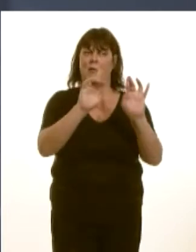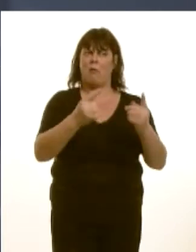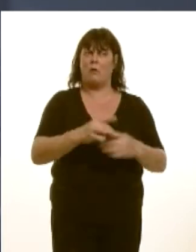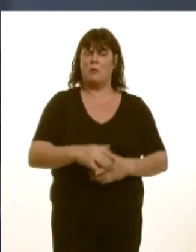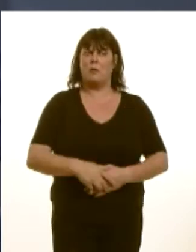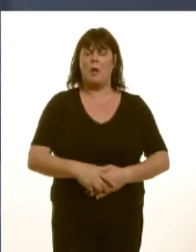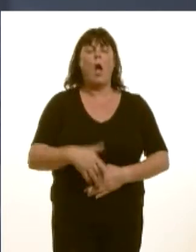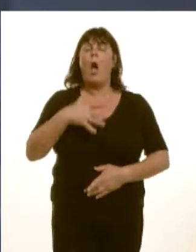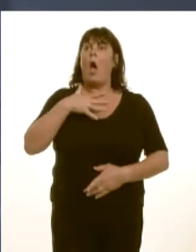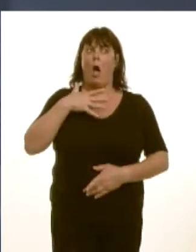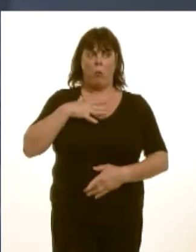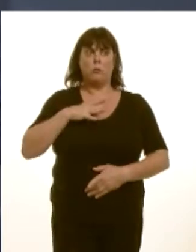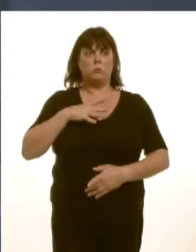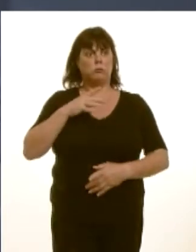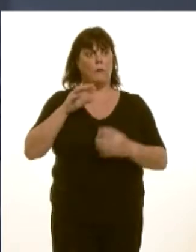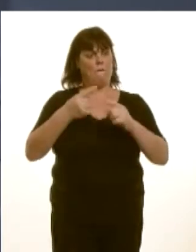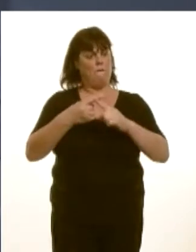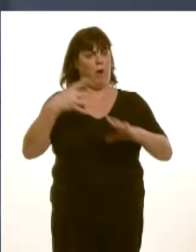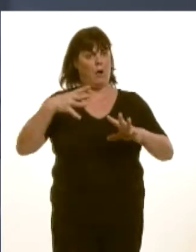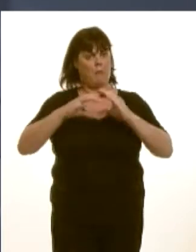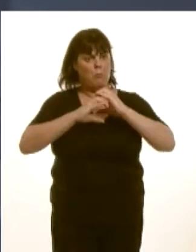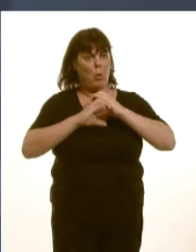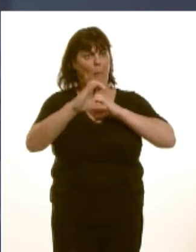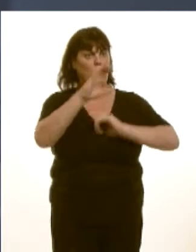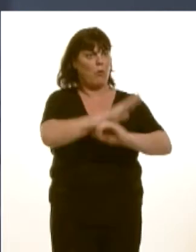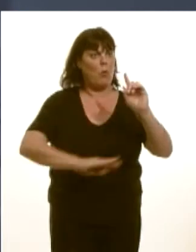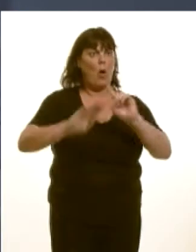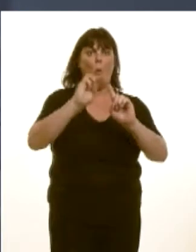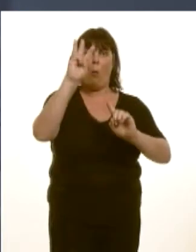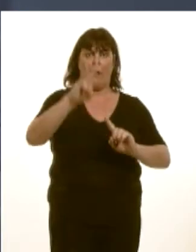yw’r Prif Weinidog yn cytuno bod angen blaenoriaethu ardaloedd fel Ynys Môn a sicrhau bod gan